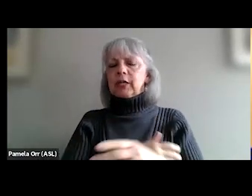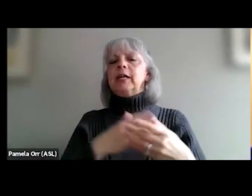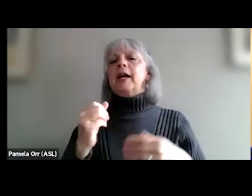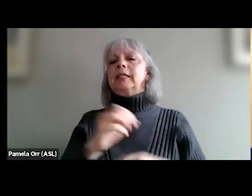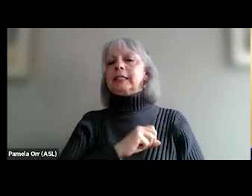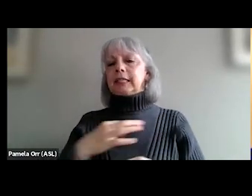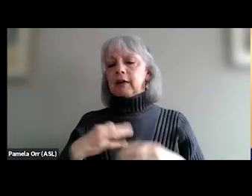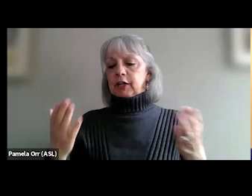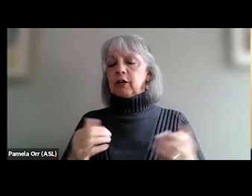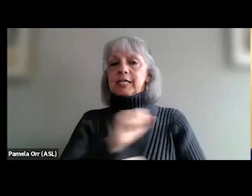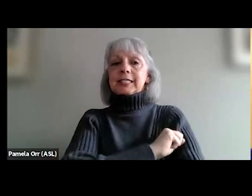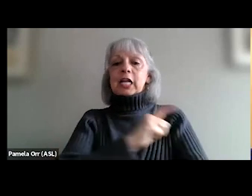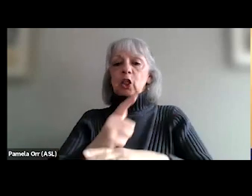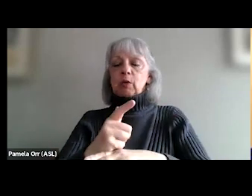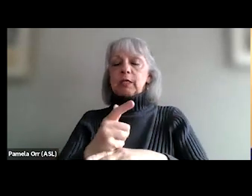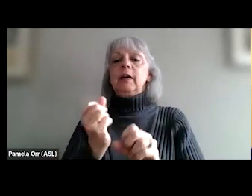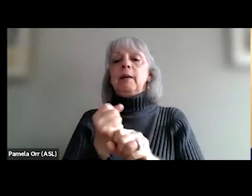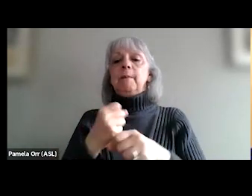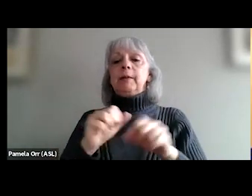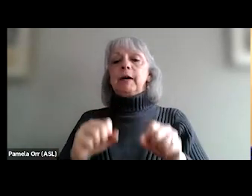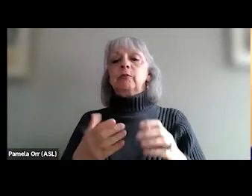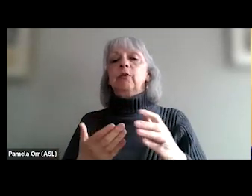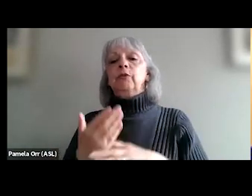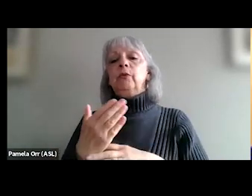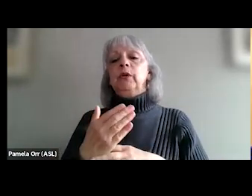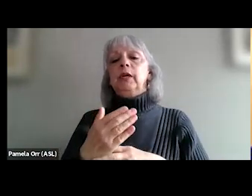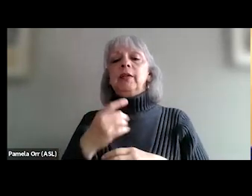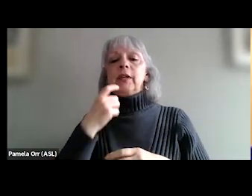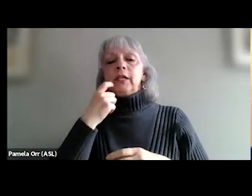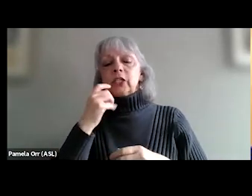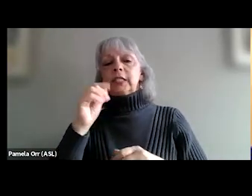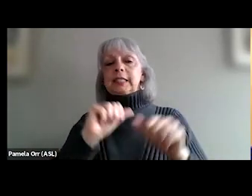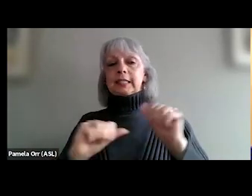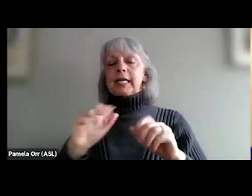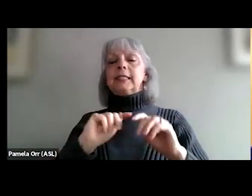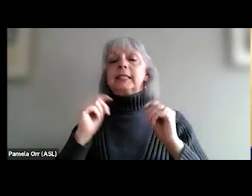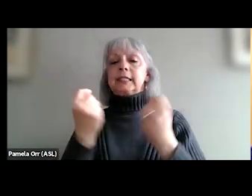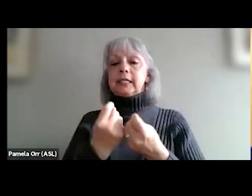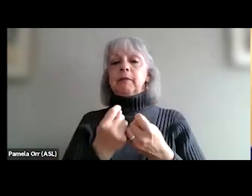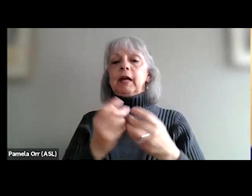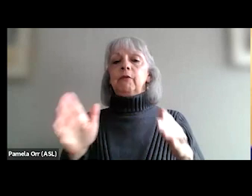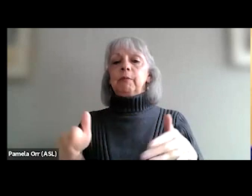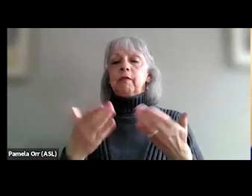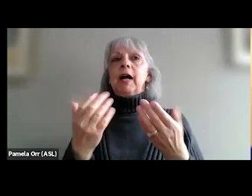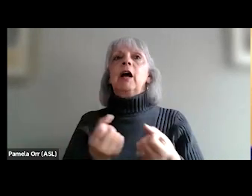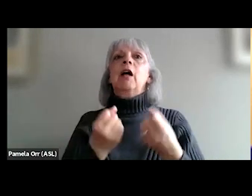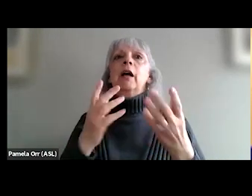fue posible gracias al equipo de Ciencia de la Adicción en UMSL que continuó proporcionando un gran suministro como con la naloxona.